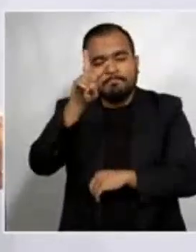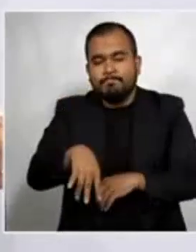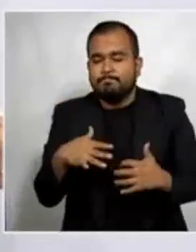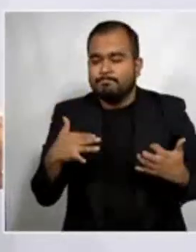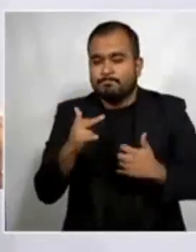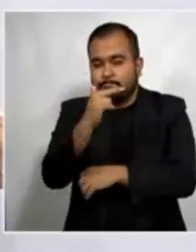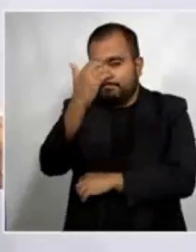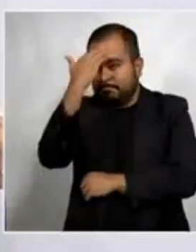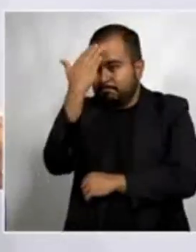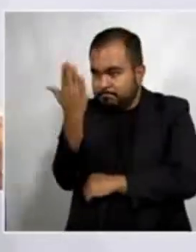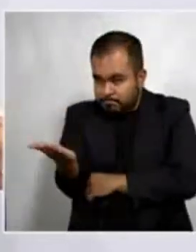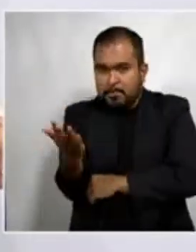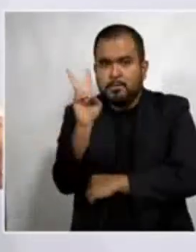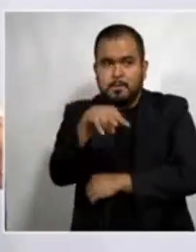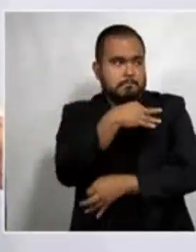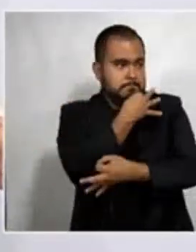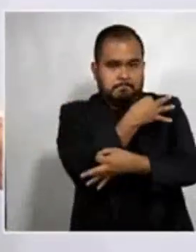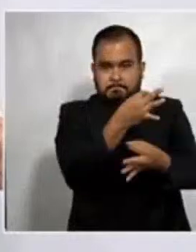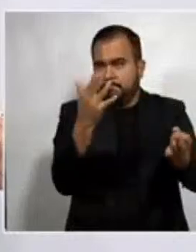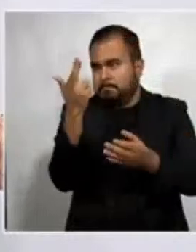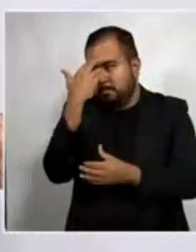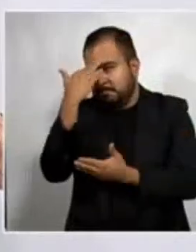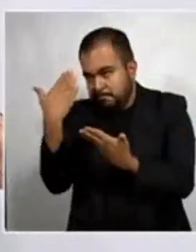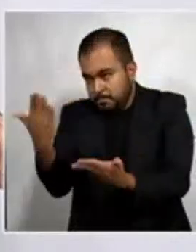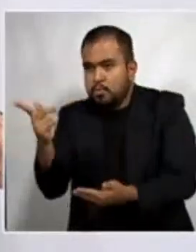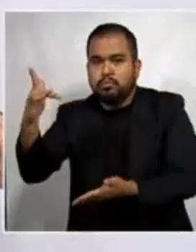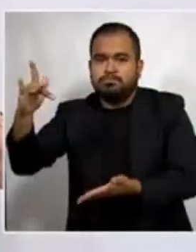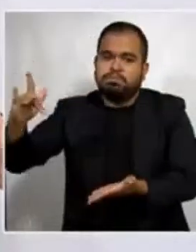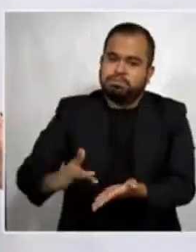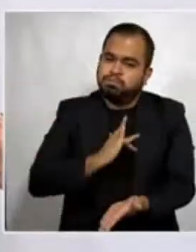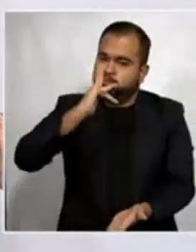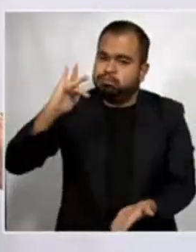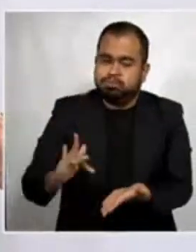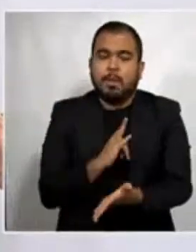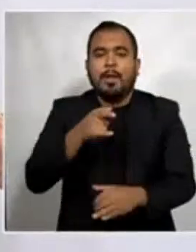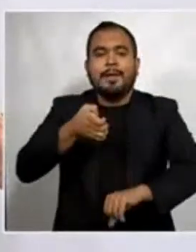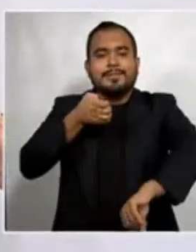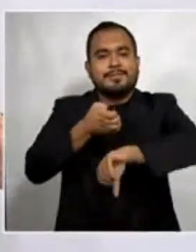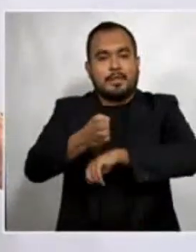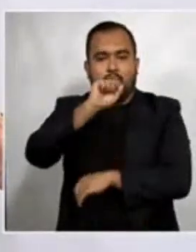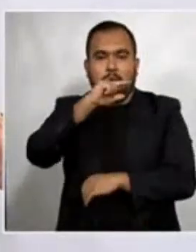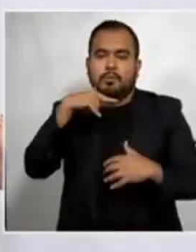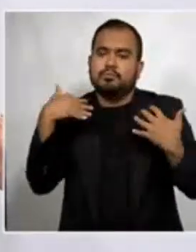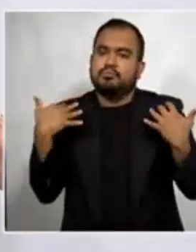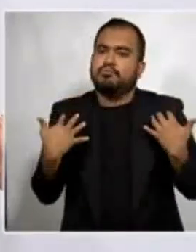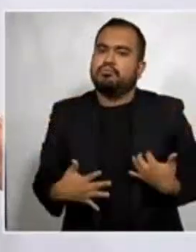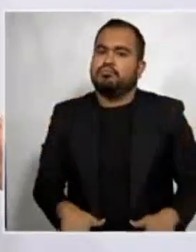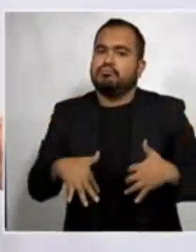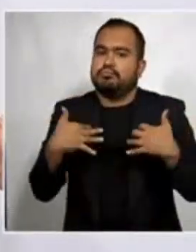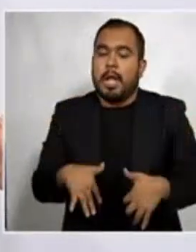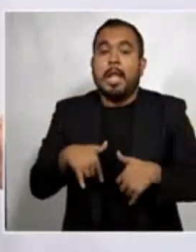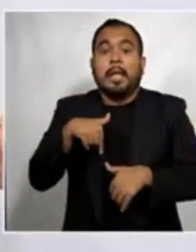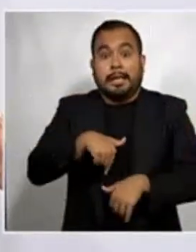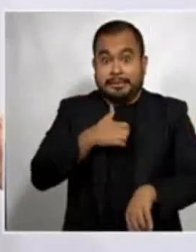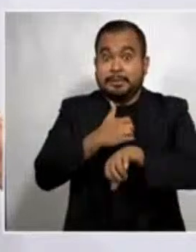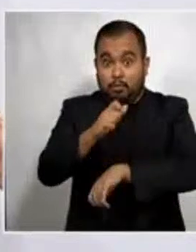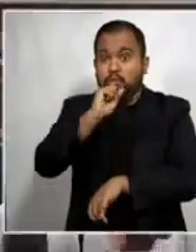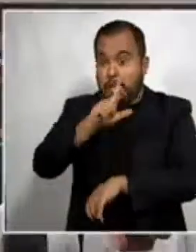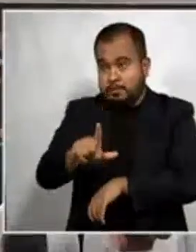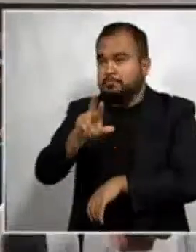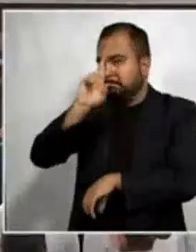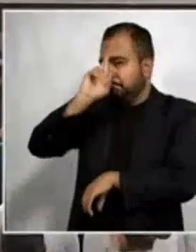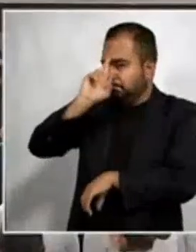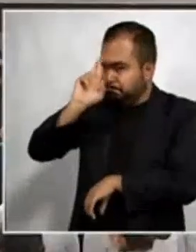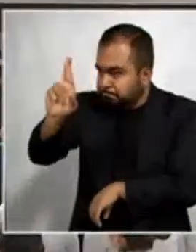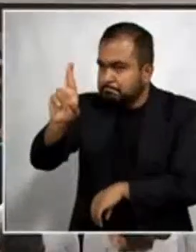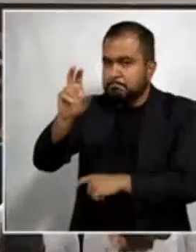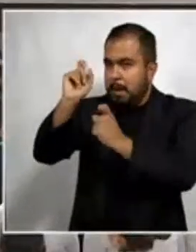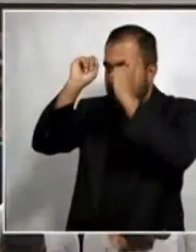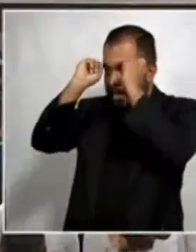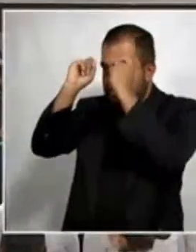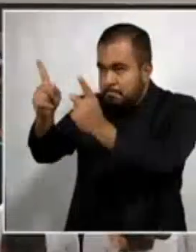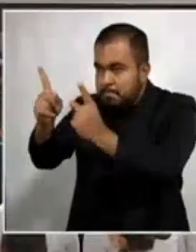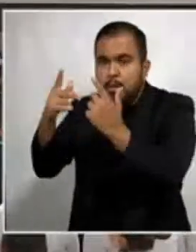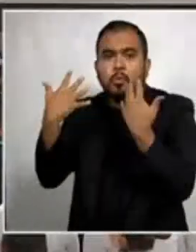tú has dado al estado de Jalisco. Este estado te respeta, te admira y va a seguir trabajando de la